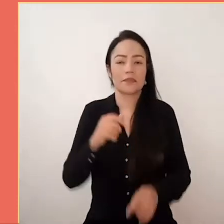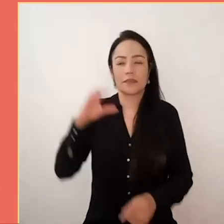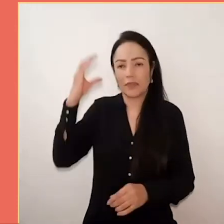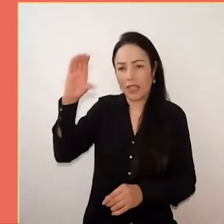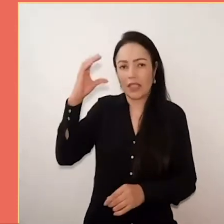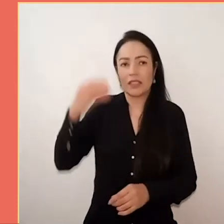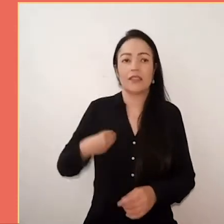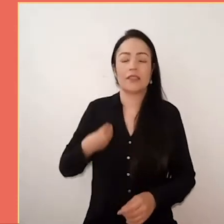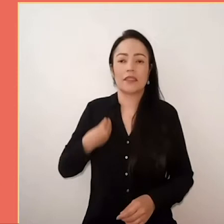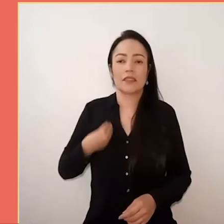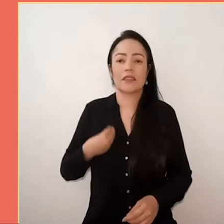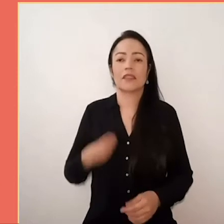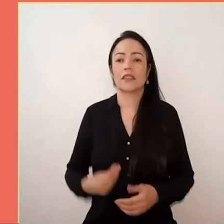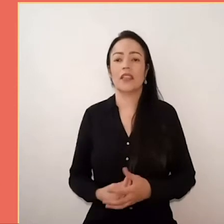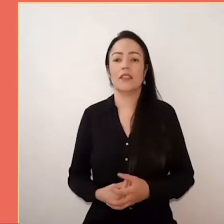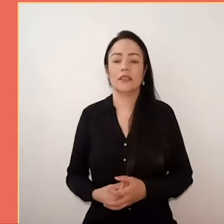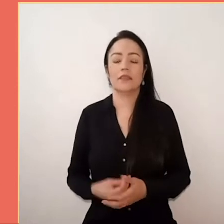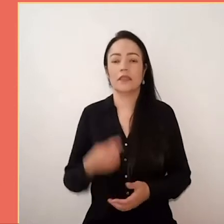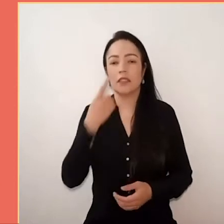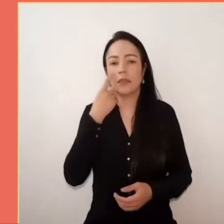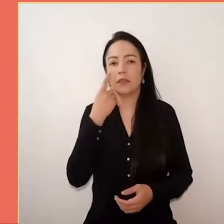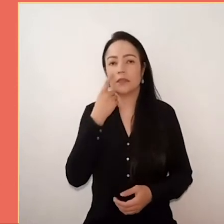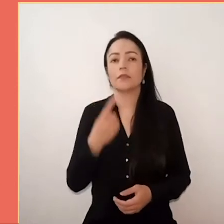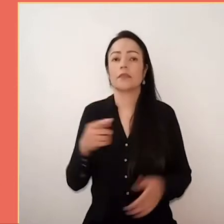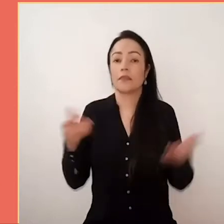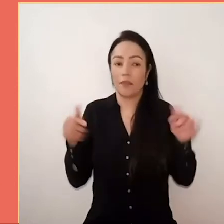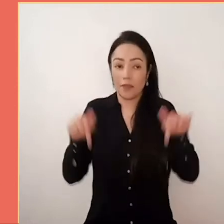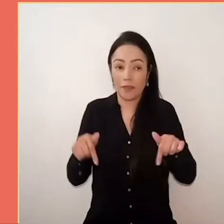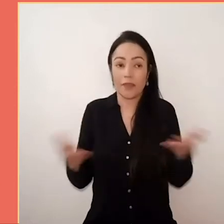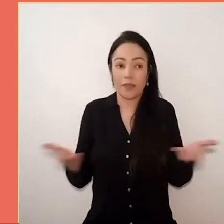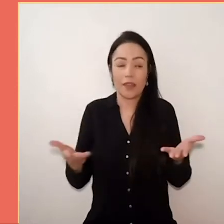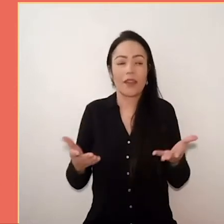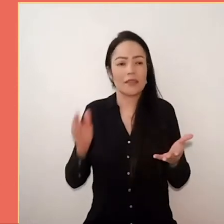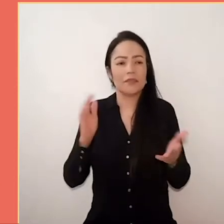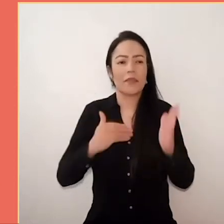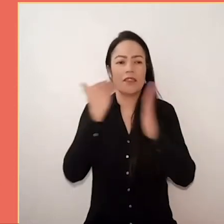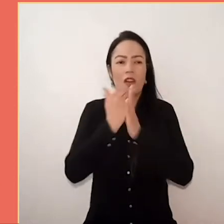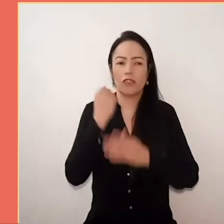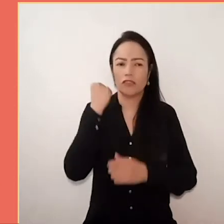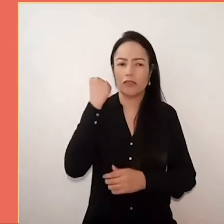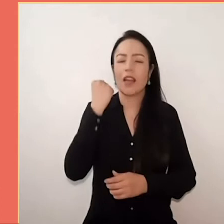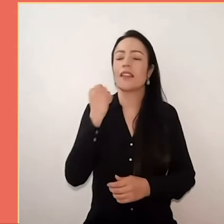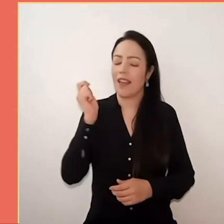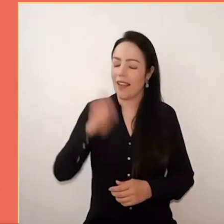Essa tríade pra gente compreender esse momento, e potencializar o que a infância tem pra nos ensinar de resistência.